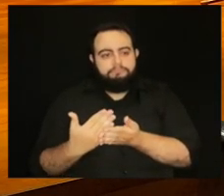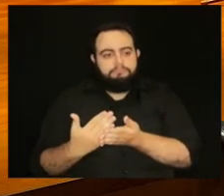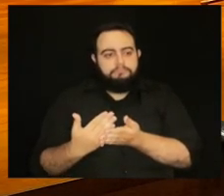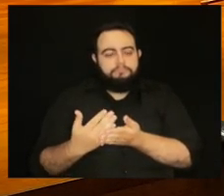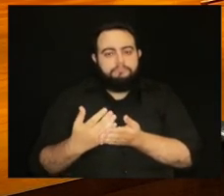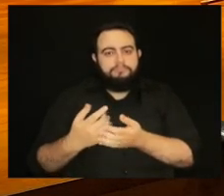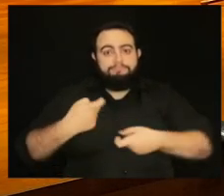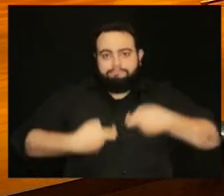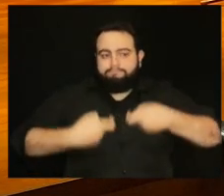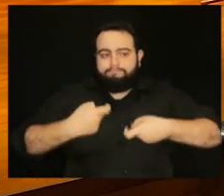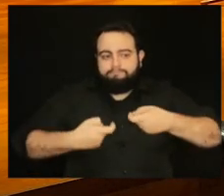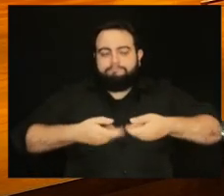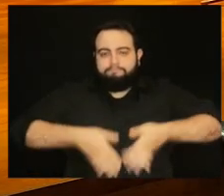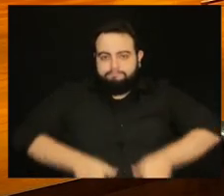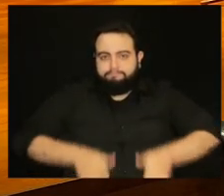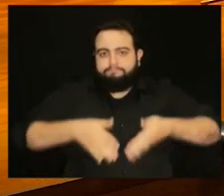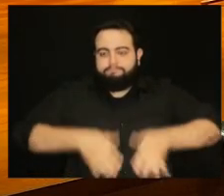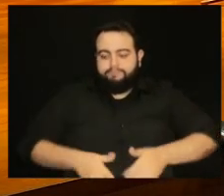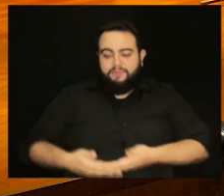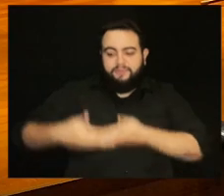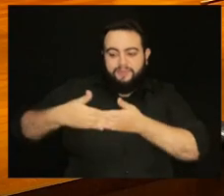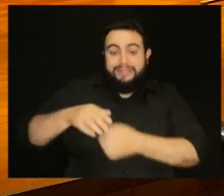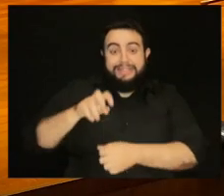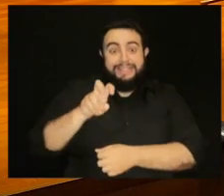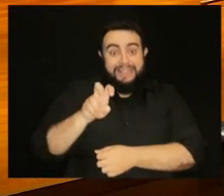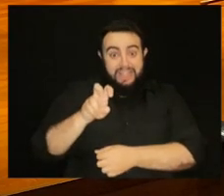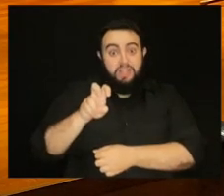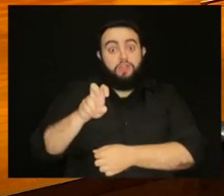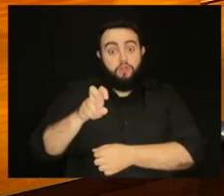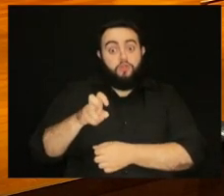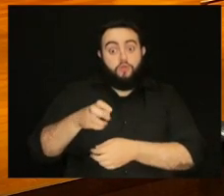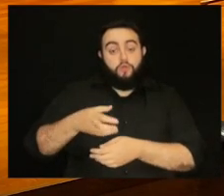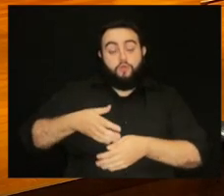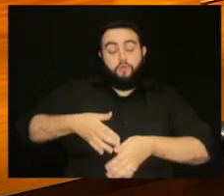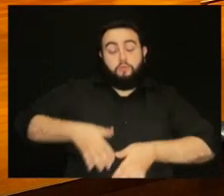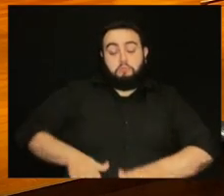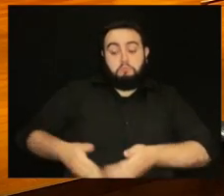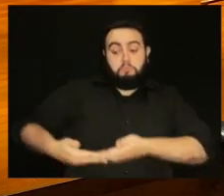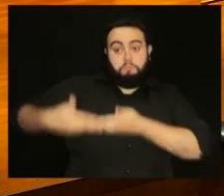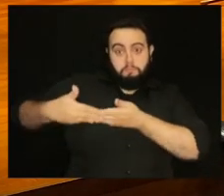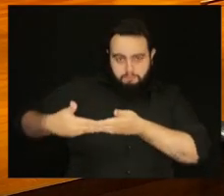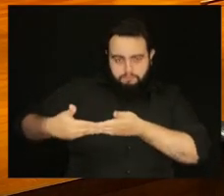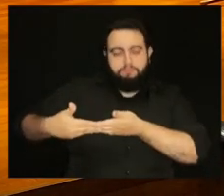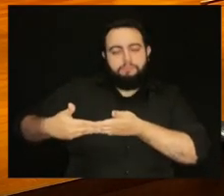e fez cinco filhos enquanto estudava direito em Minas Gerais. Cada vez que ele voltava fazia um